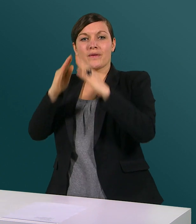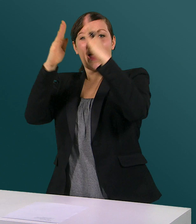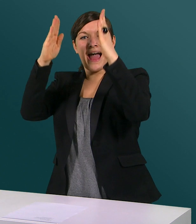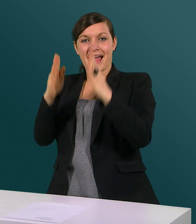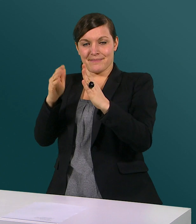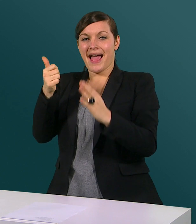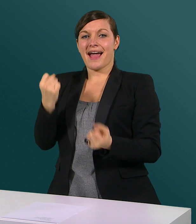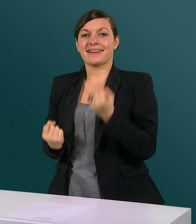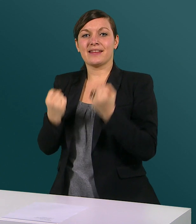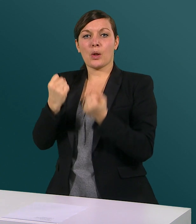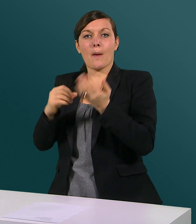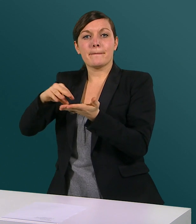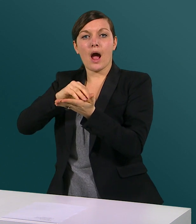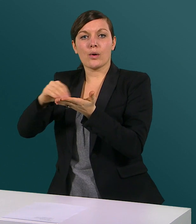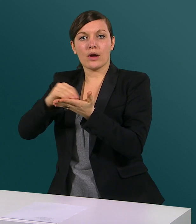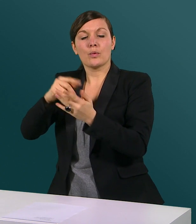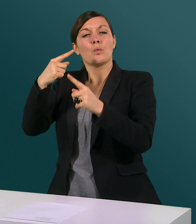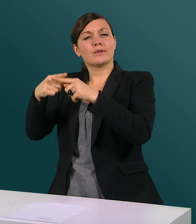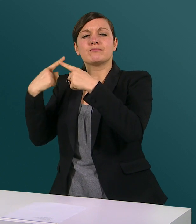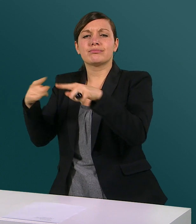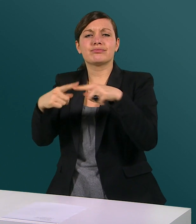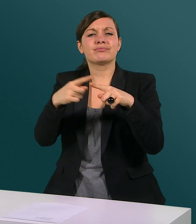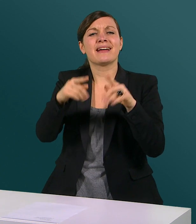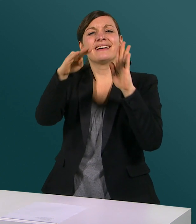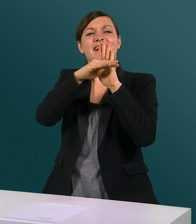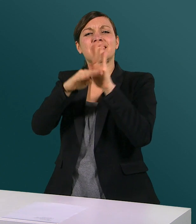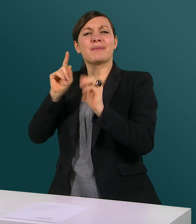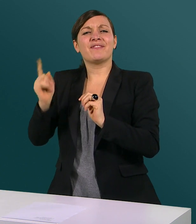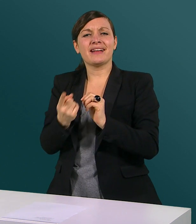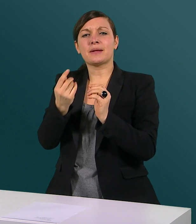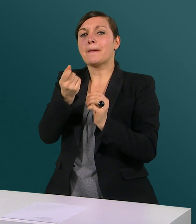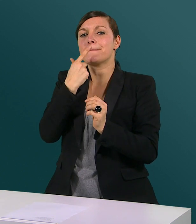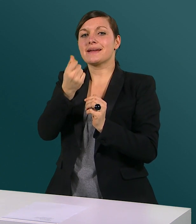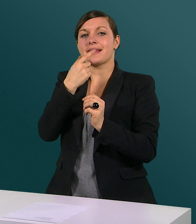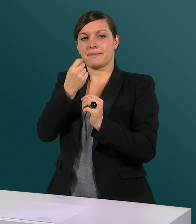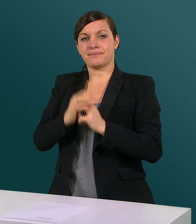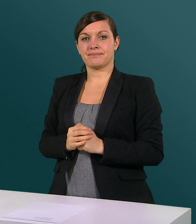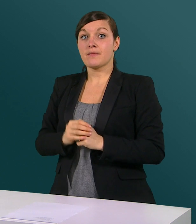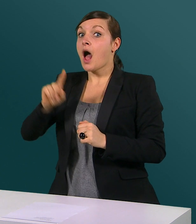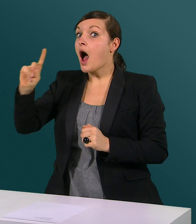1Kg Marihuana und verschiedene rezeptpflichtige Medikamente gefunden. Auch haben sie viel Geld gefunden,